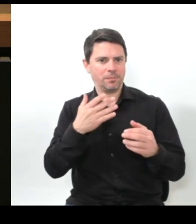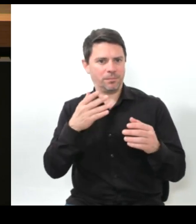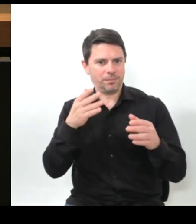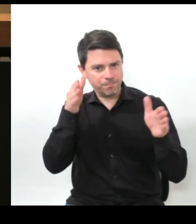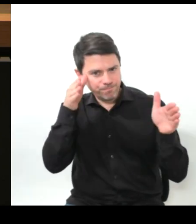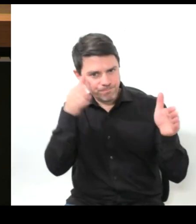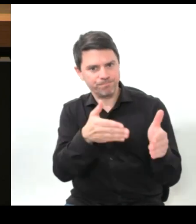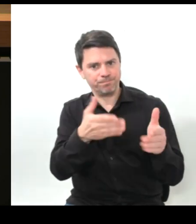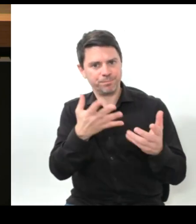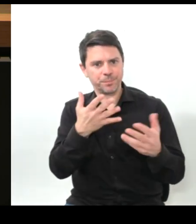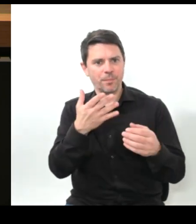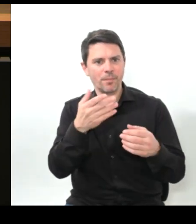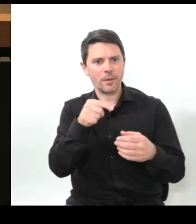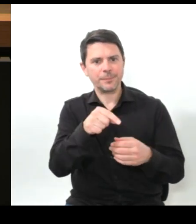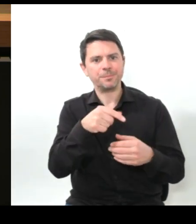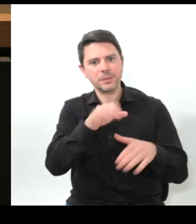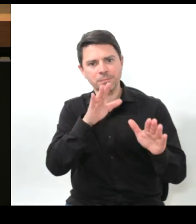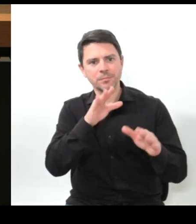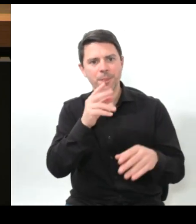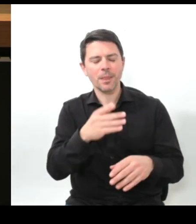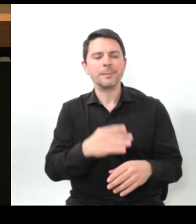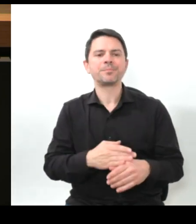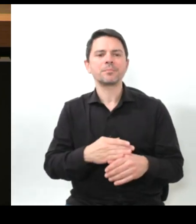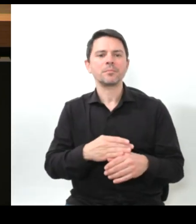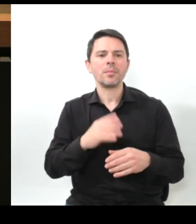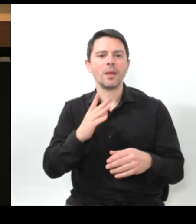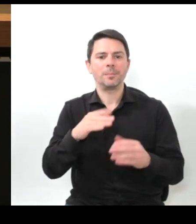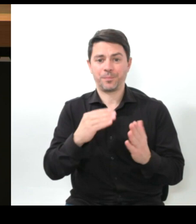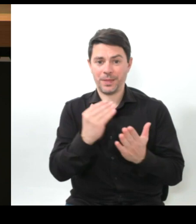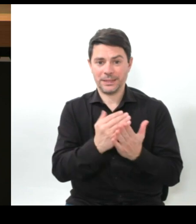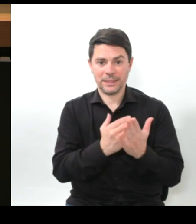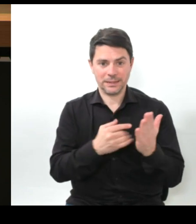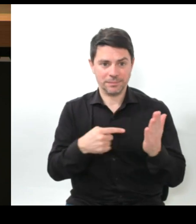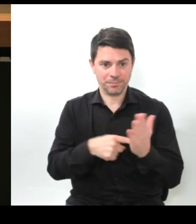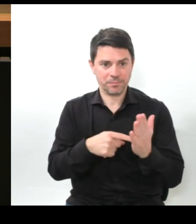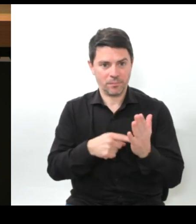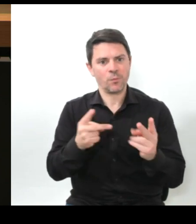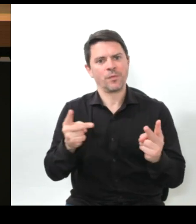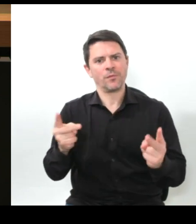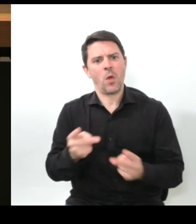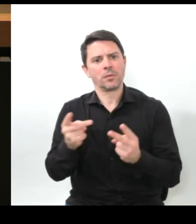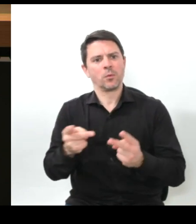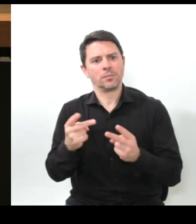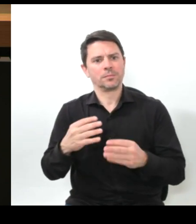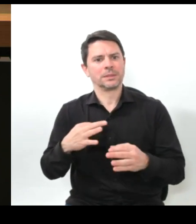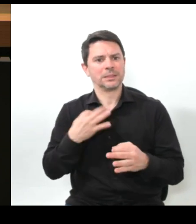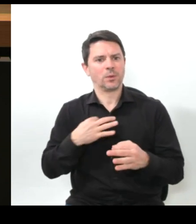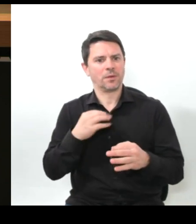(Beifall) Wir sind sogar noch einen Schritt weiter gegangen. Ich freue mich sehr, dass wir neben den Physio- und Ergotherapeuten und den Logopäden nun auch noch die